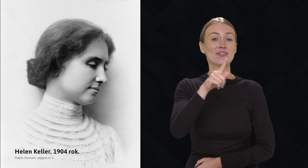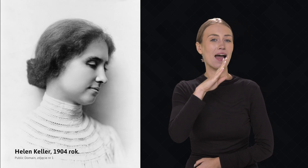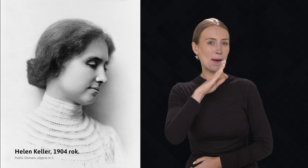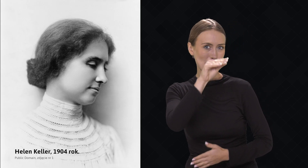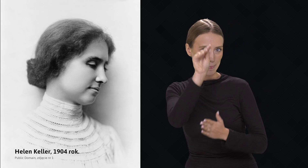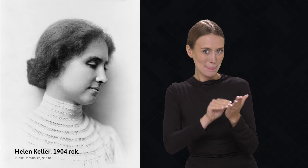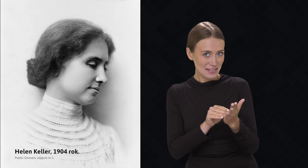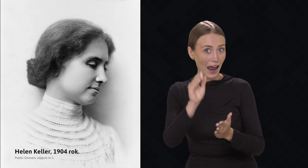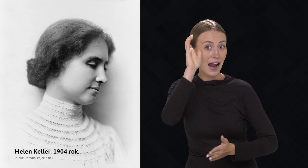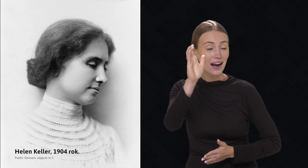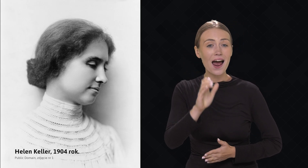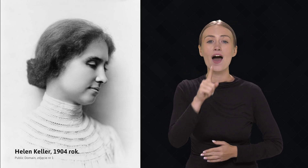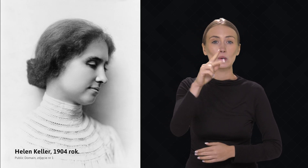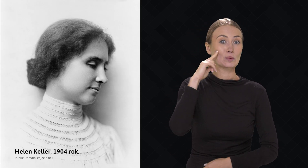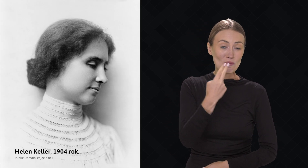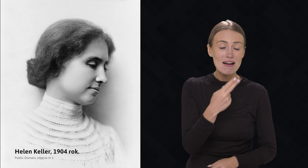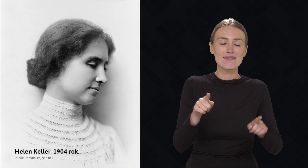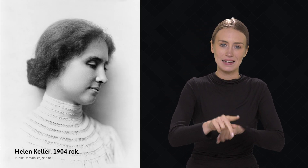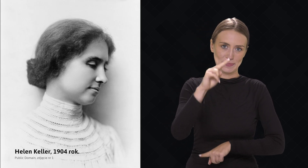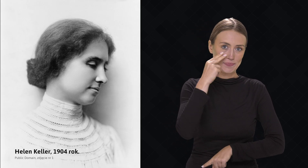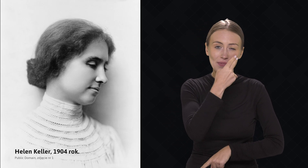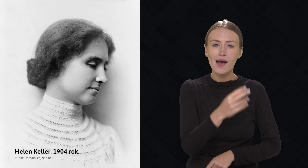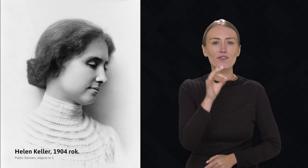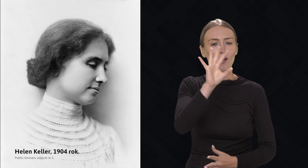amerykańskiej pisarce, która była zarówno głuchą, jak i niewidomą,